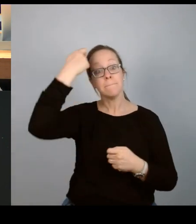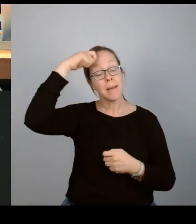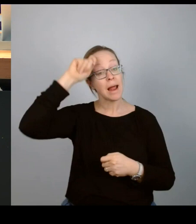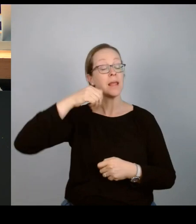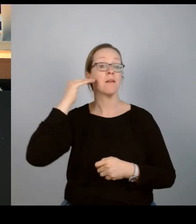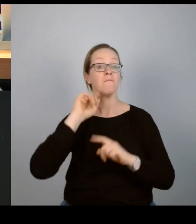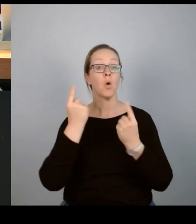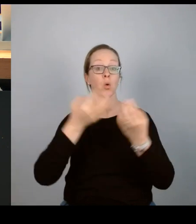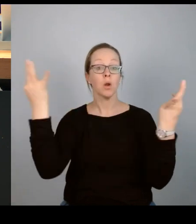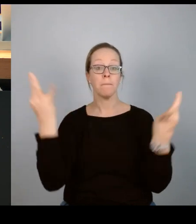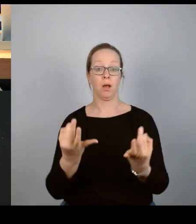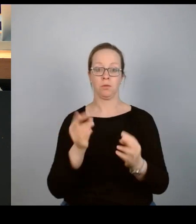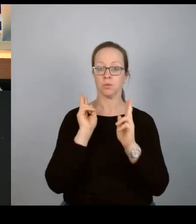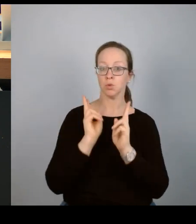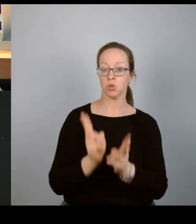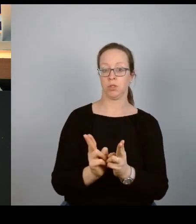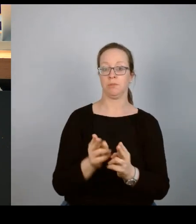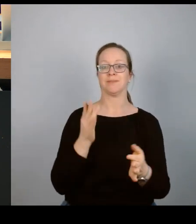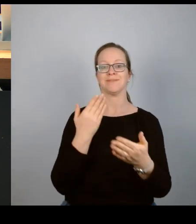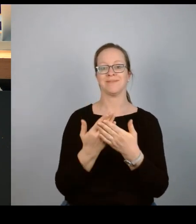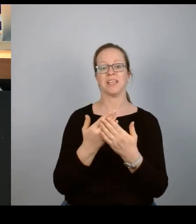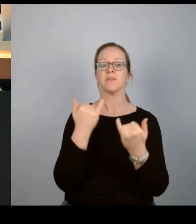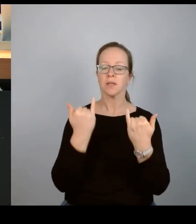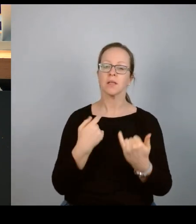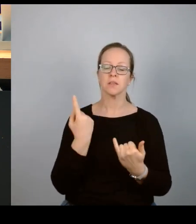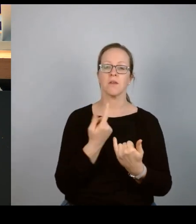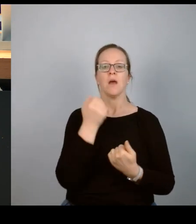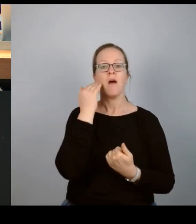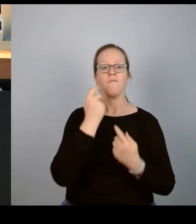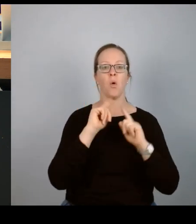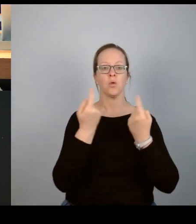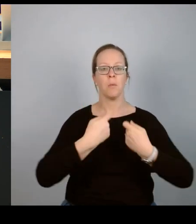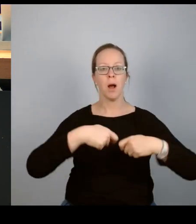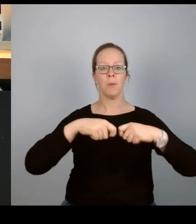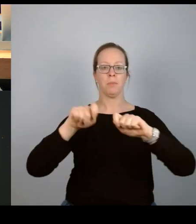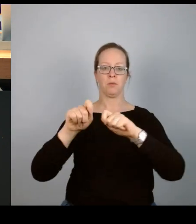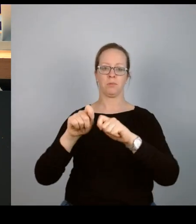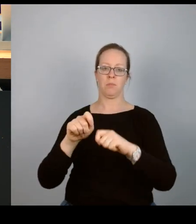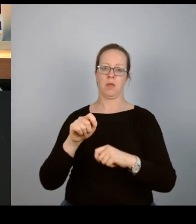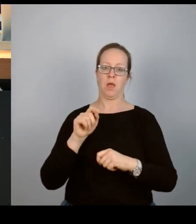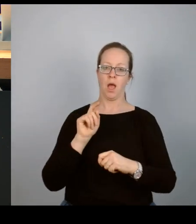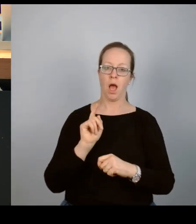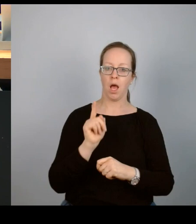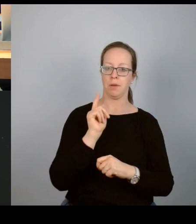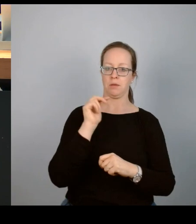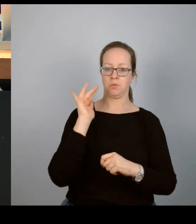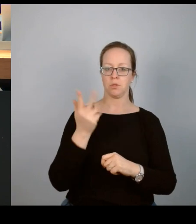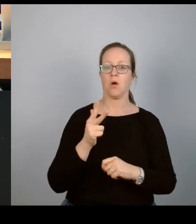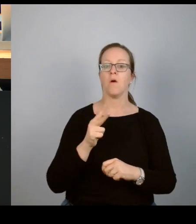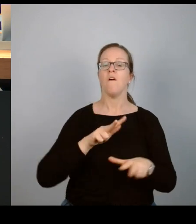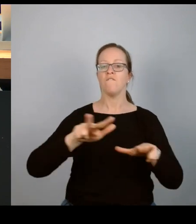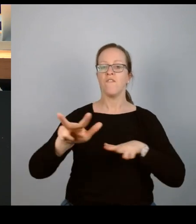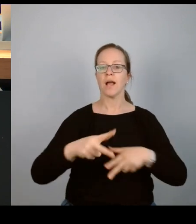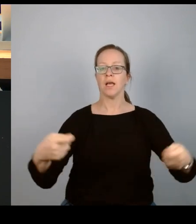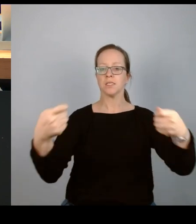nicht der Plan sein, deswegen weicher auf so glücklich darüber, dass die CDU uns jetzt sagt, dass wir als Koalition alles falsch machen.